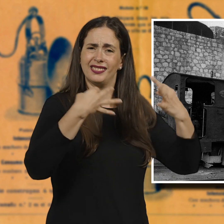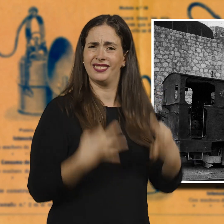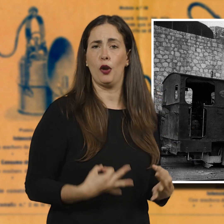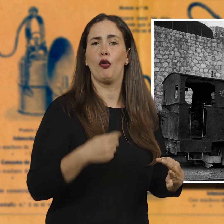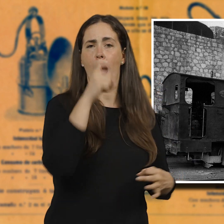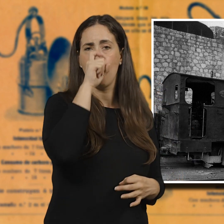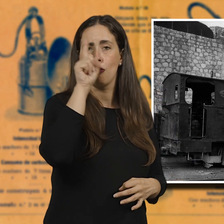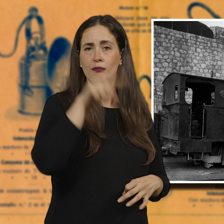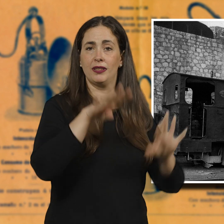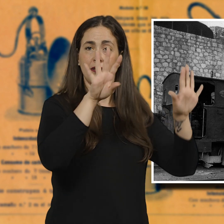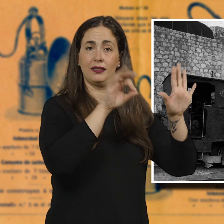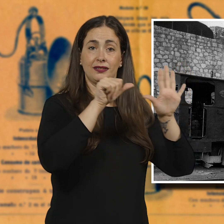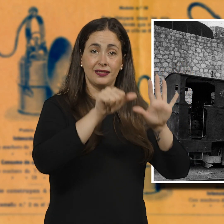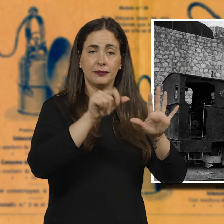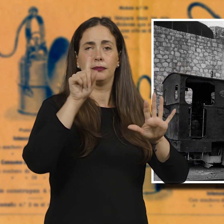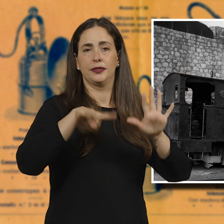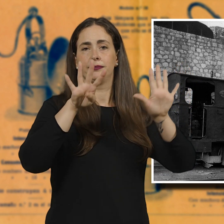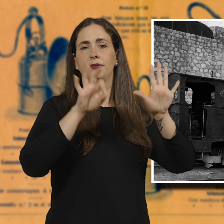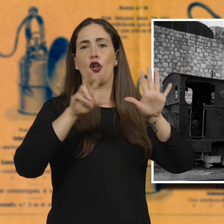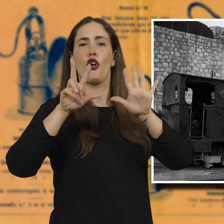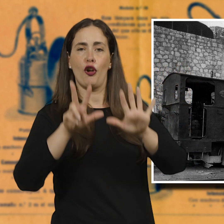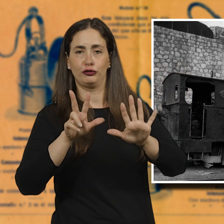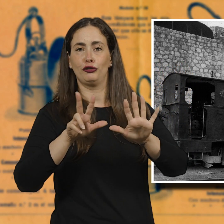es devien efectuar entre els anys 1906 i 1907.